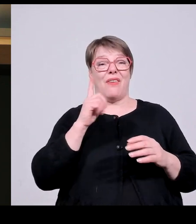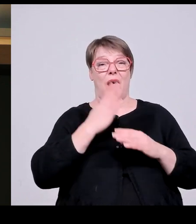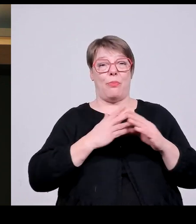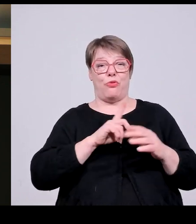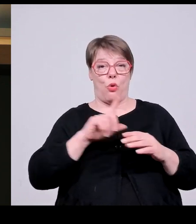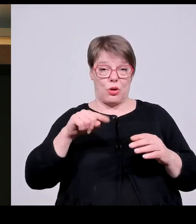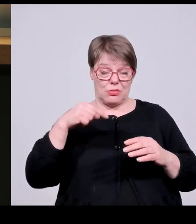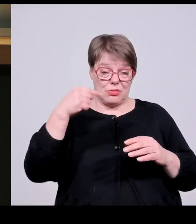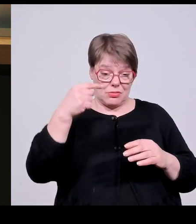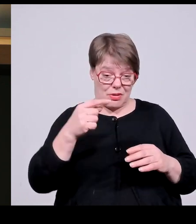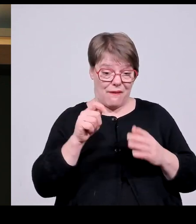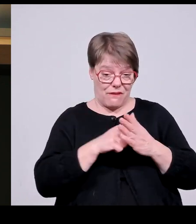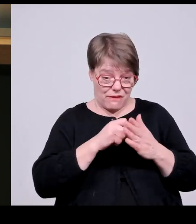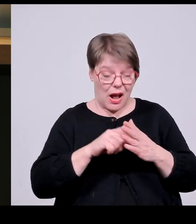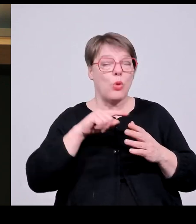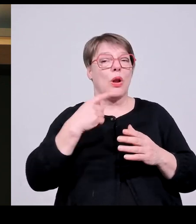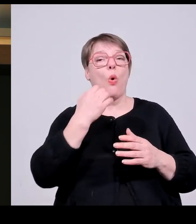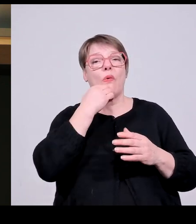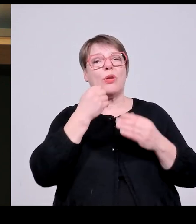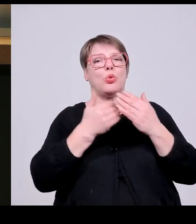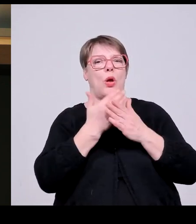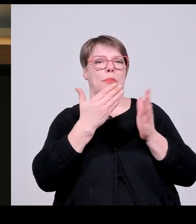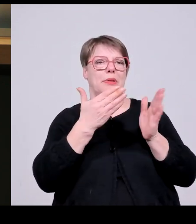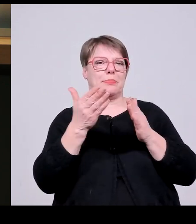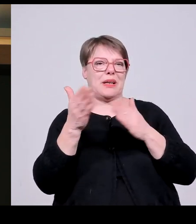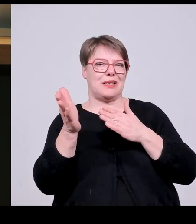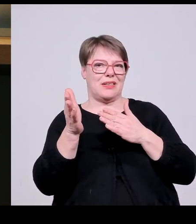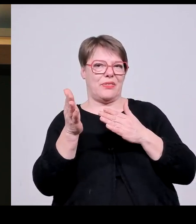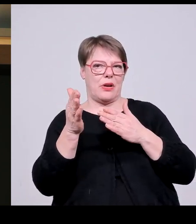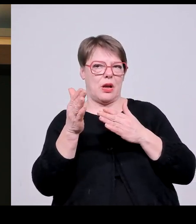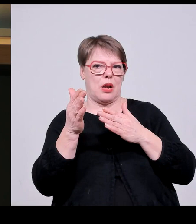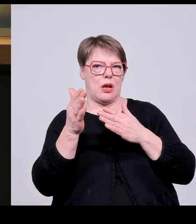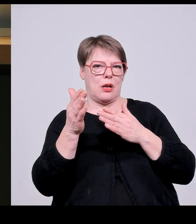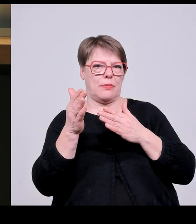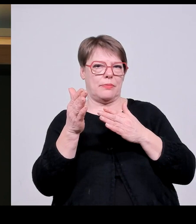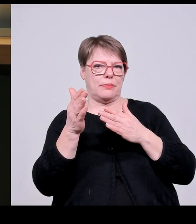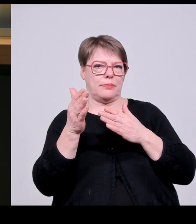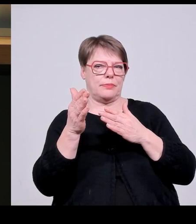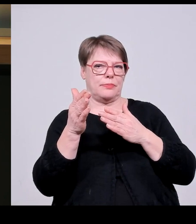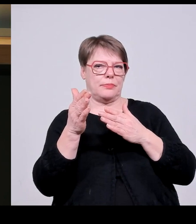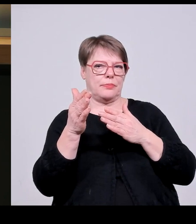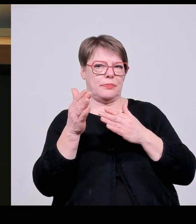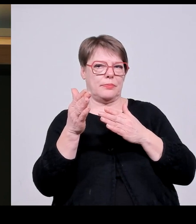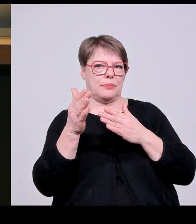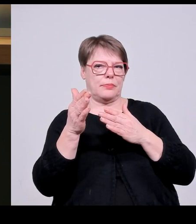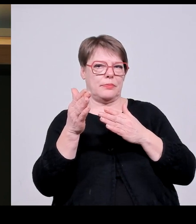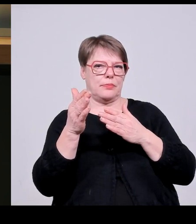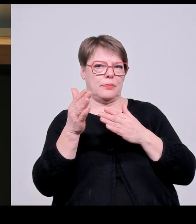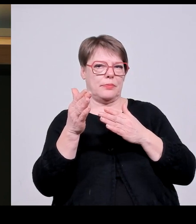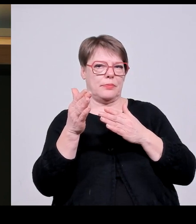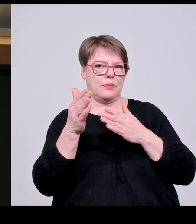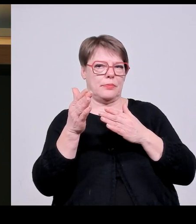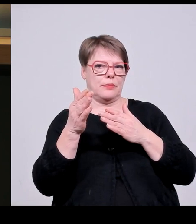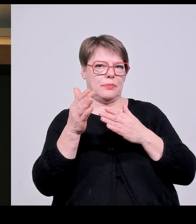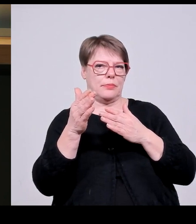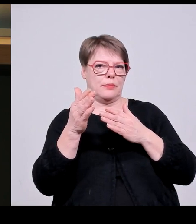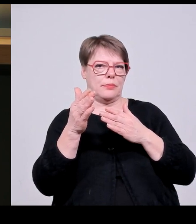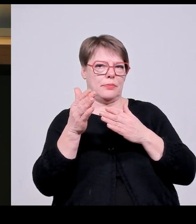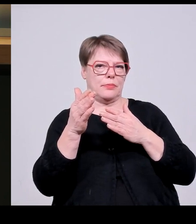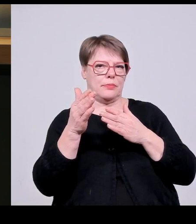Fahrrädern endlich einen Händler hat, damit Metropolen Politik, in der Mobilitäts Politik auch endlich wieder den Rückhalt hat